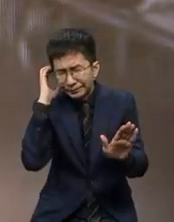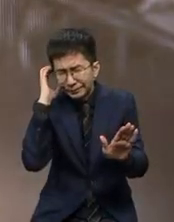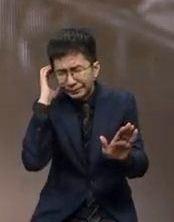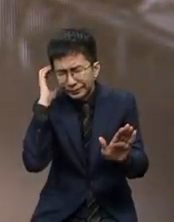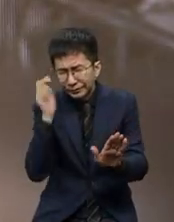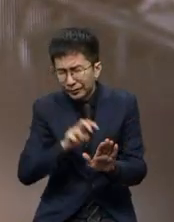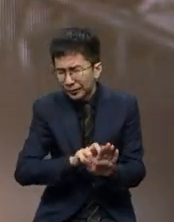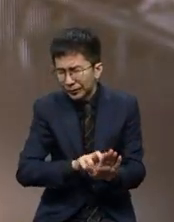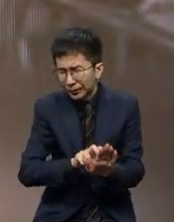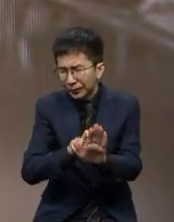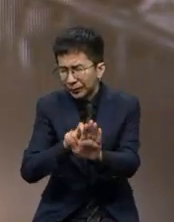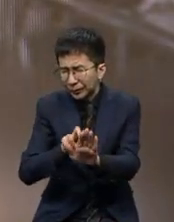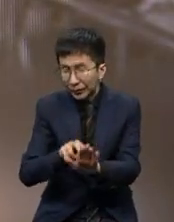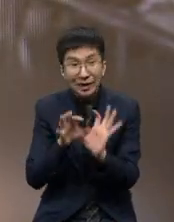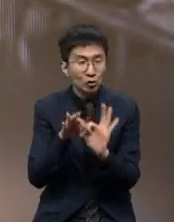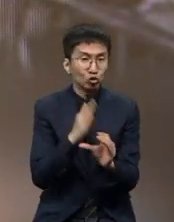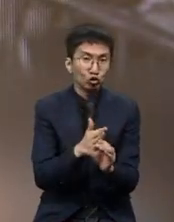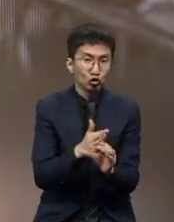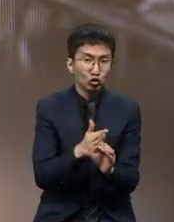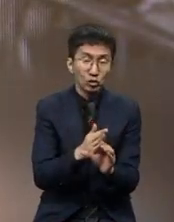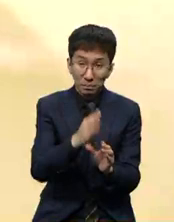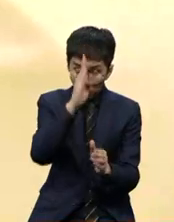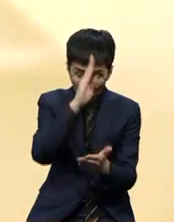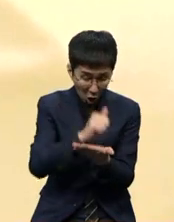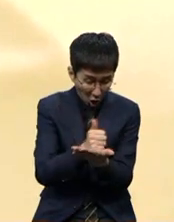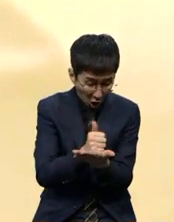위중증 환자가 급증하면서 이곳 병동 여건도 나빠지고 있습니다.